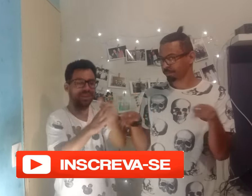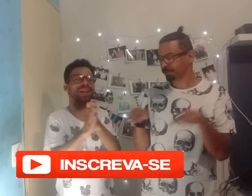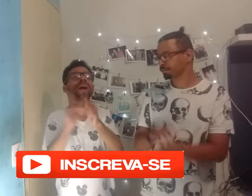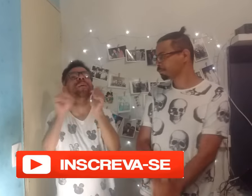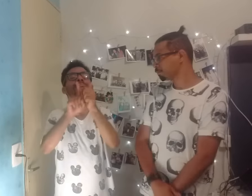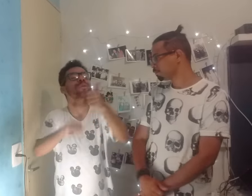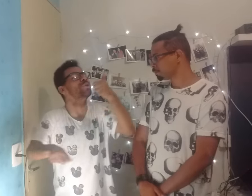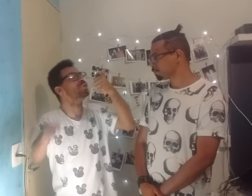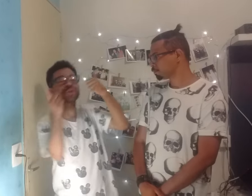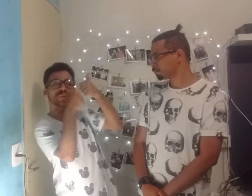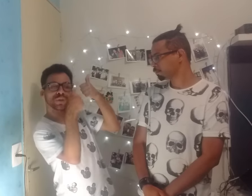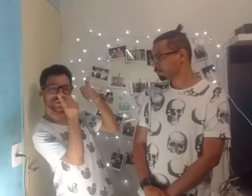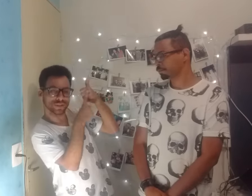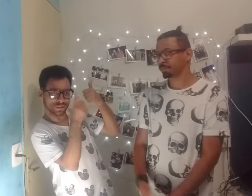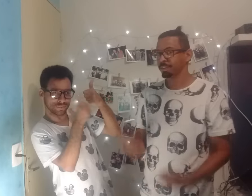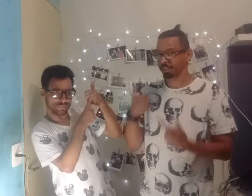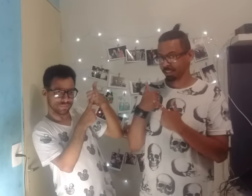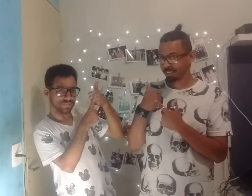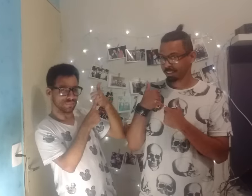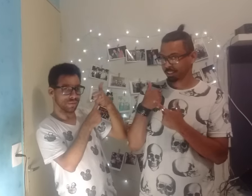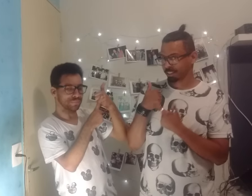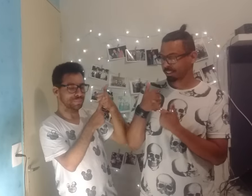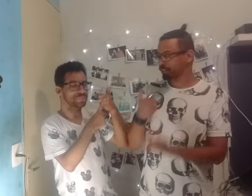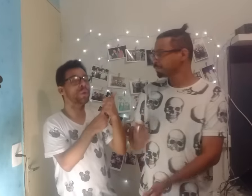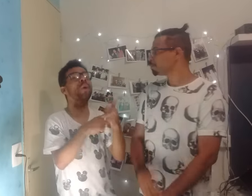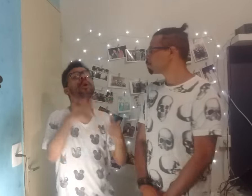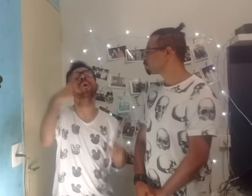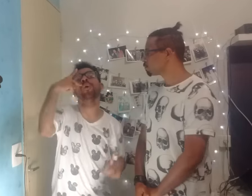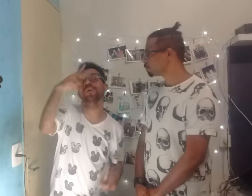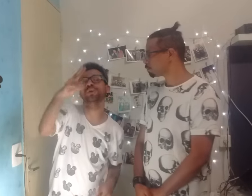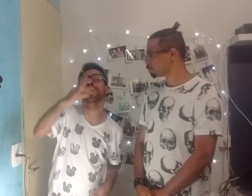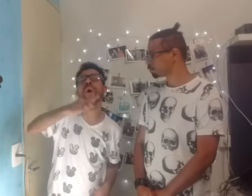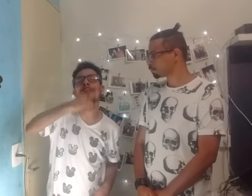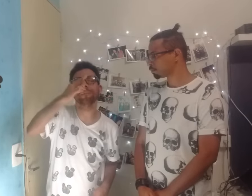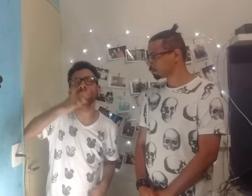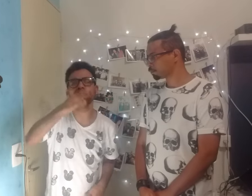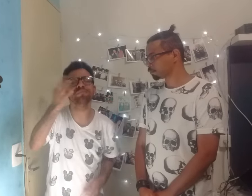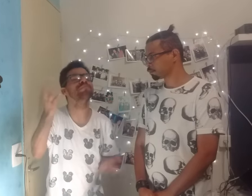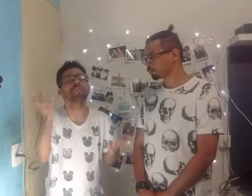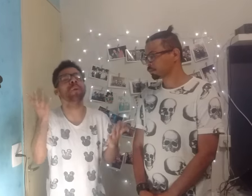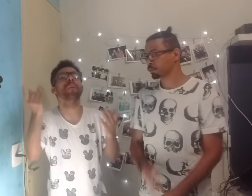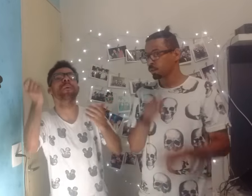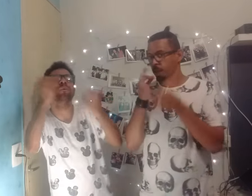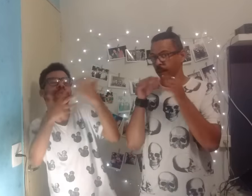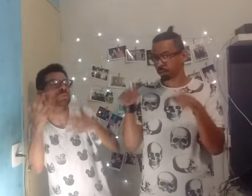também curtir "like"! sua opinião , para comentário aqui!